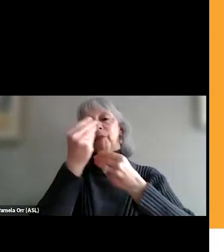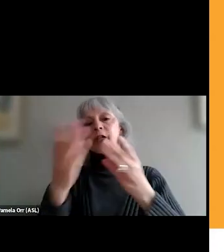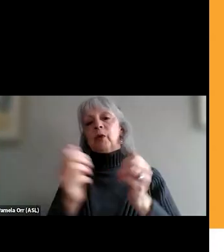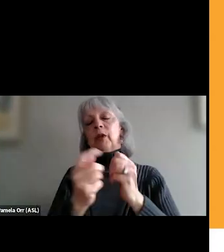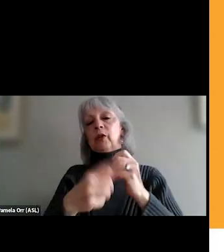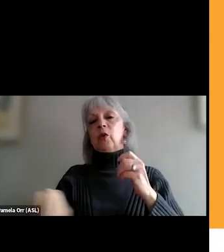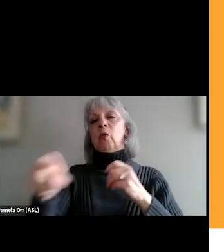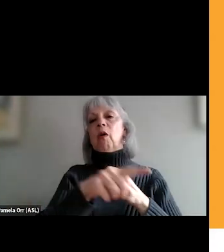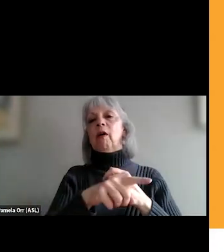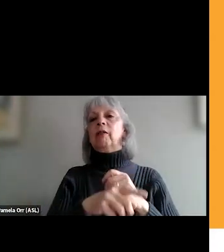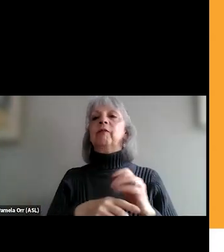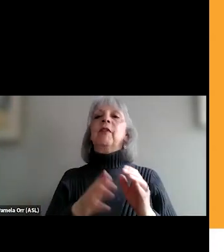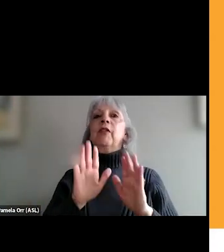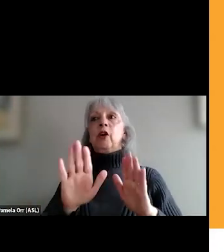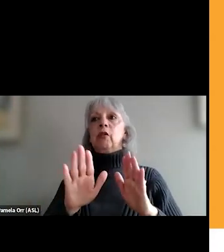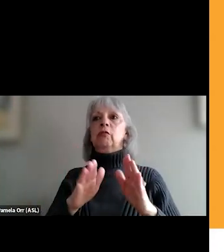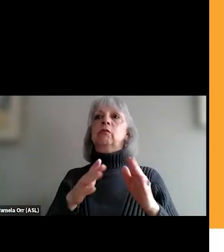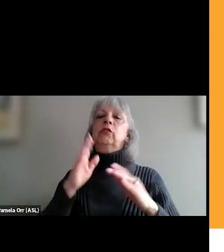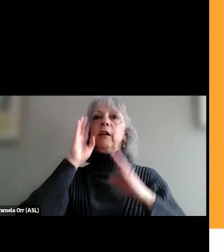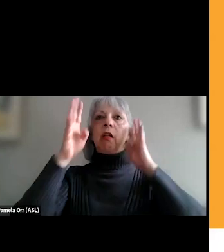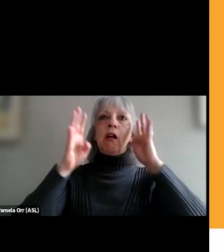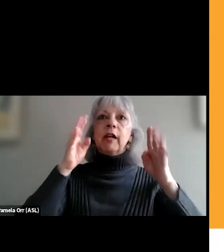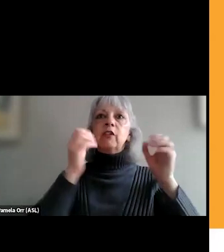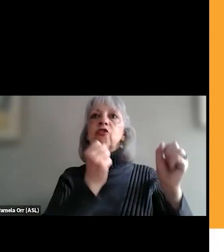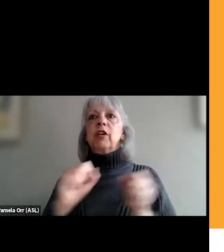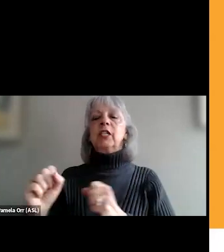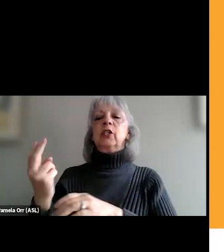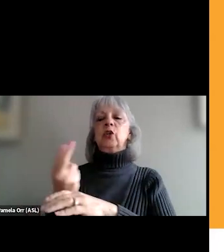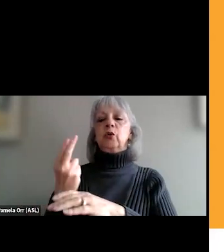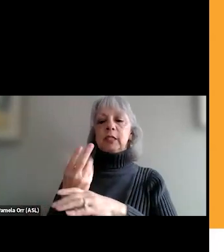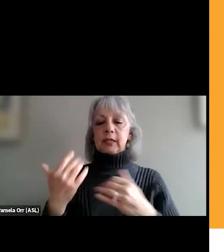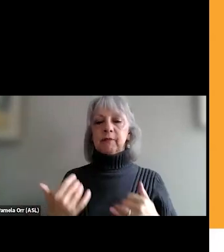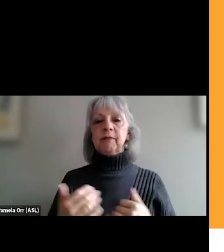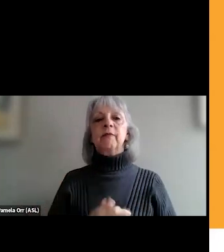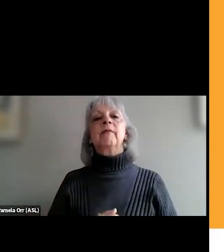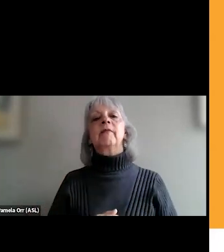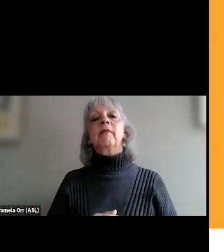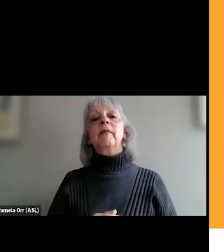las excelentes estrategias innovadoras que han utilizado. Bien, siguiente diapositiva.